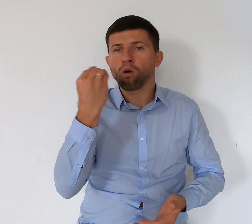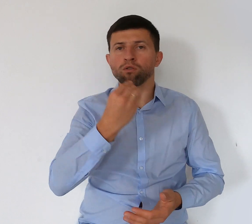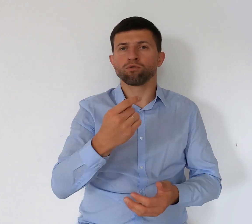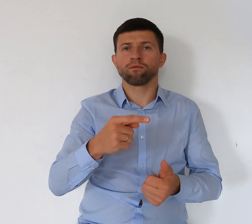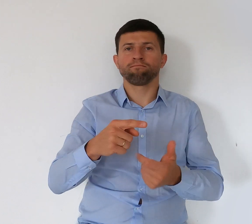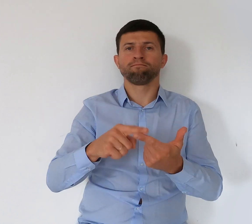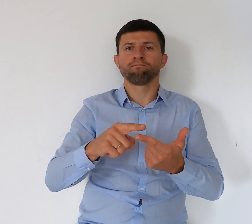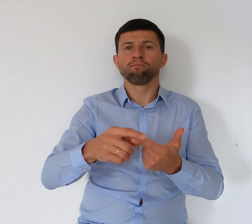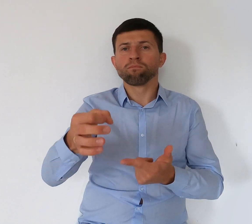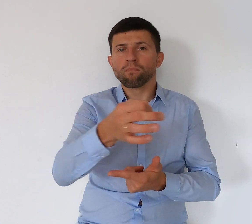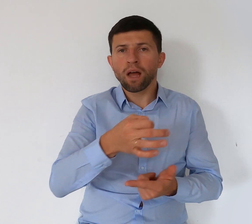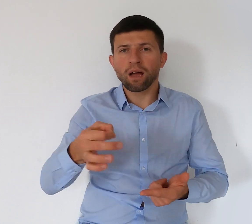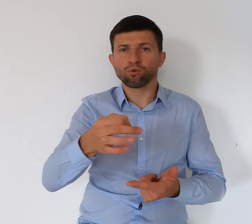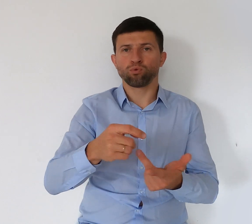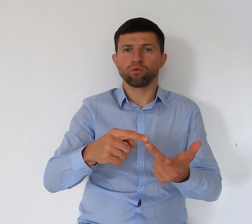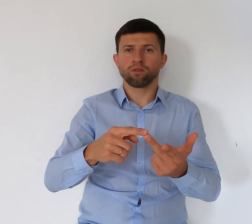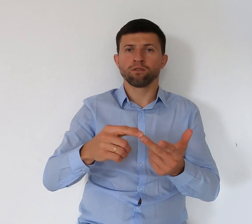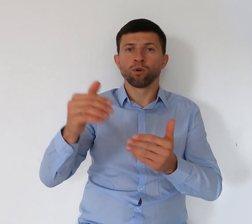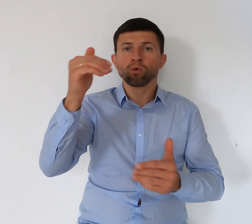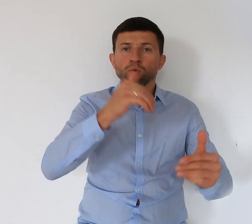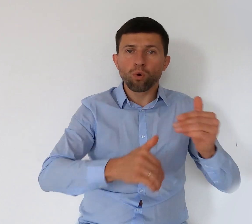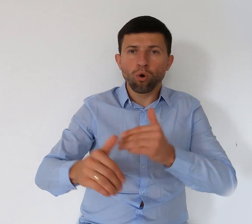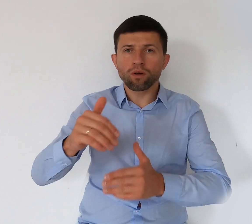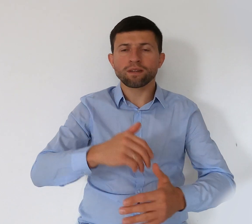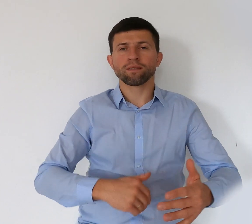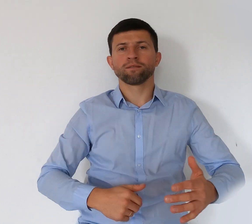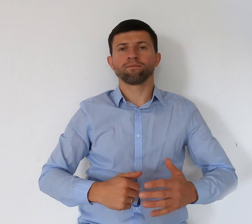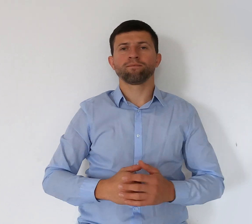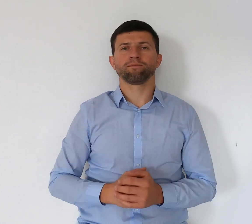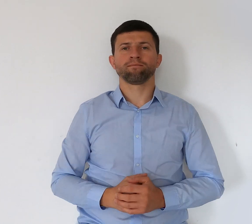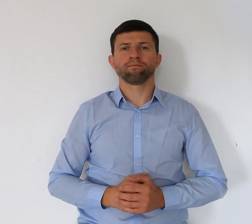np. nad morzem, na Mazury, w góry.